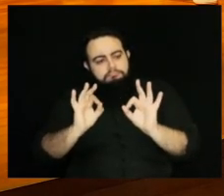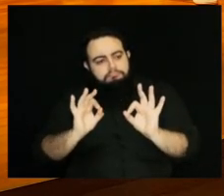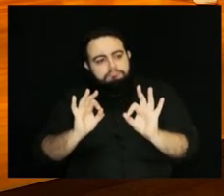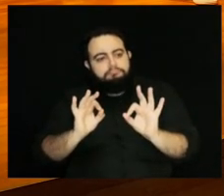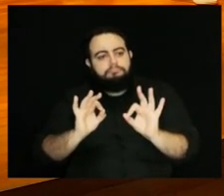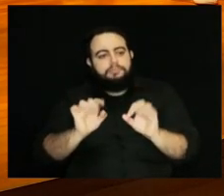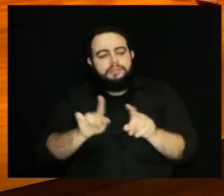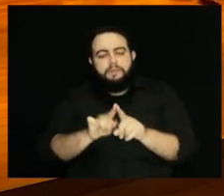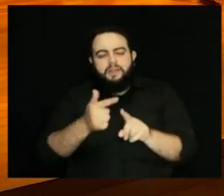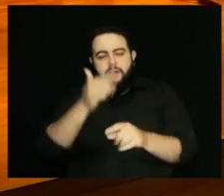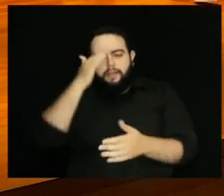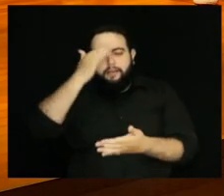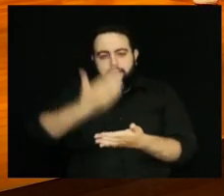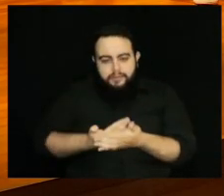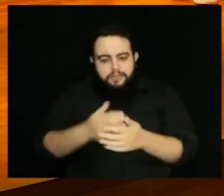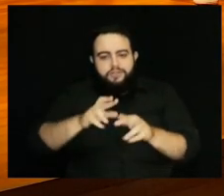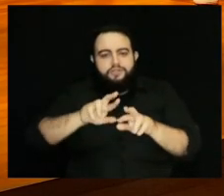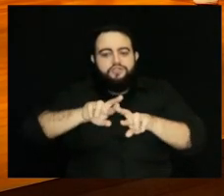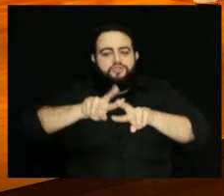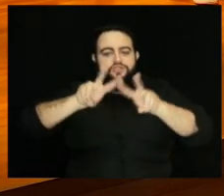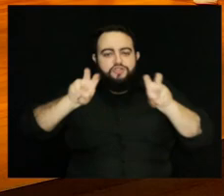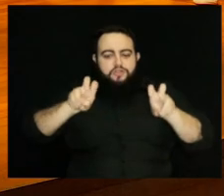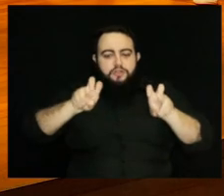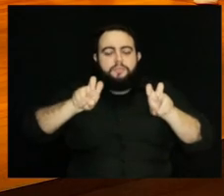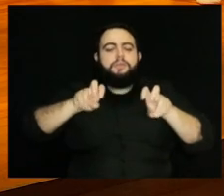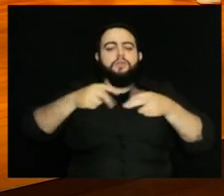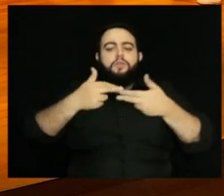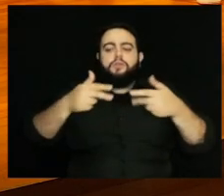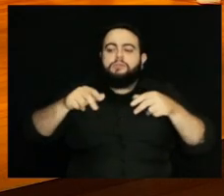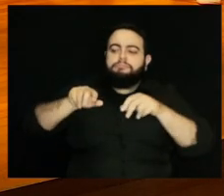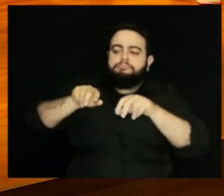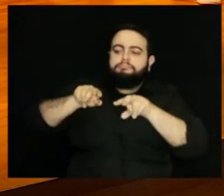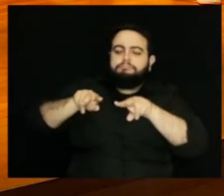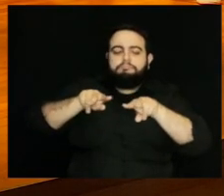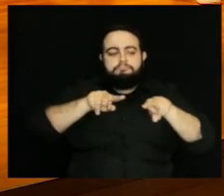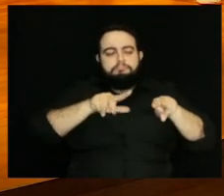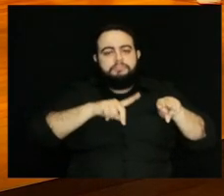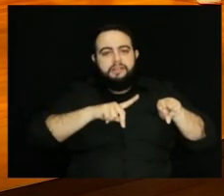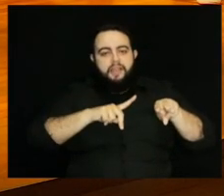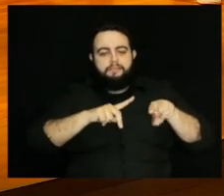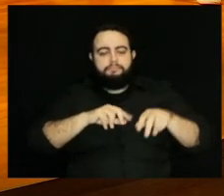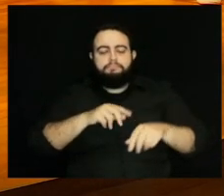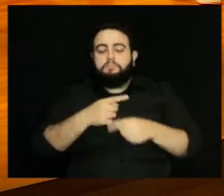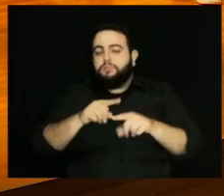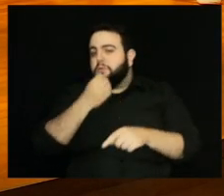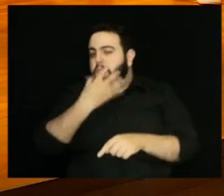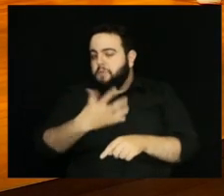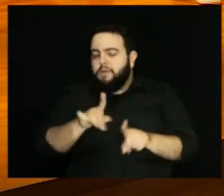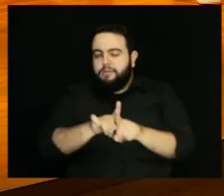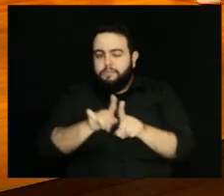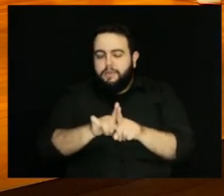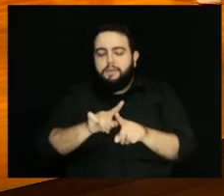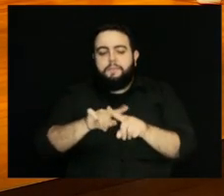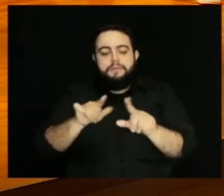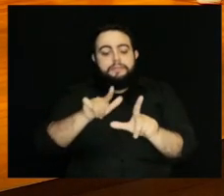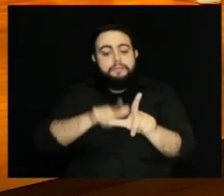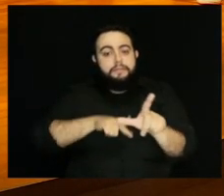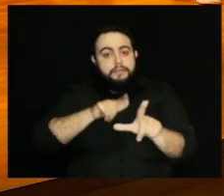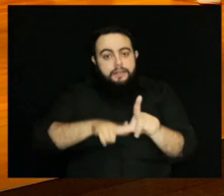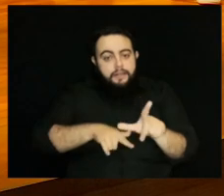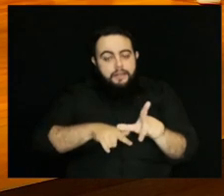com relação ao seu redor né. A música é boa também, mas a letra é absolutamente incrível